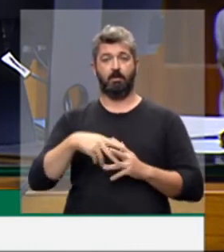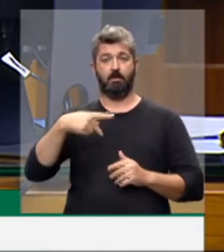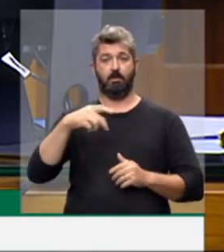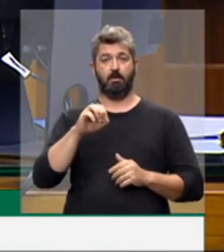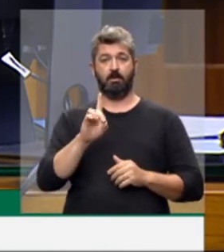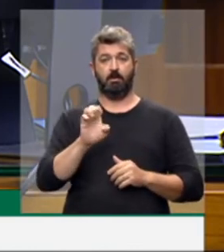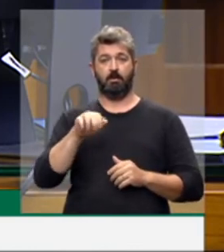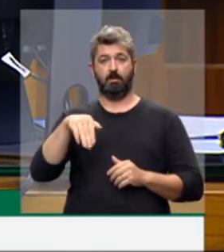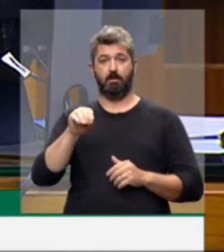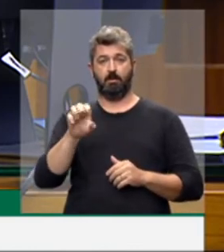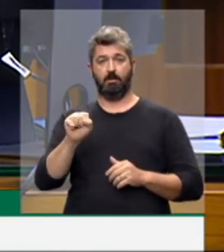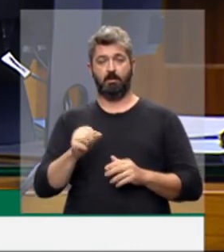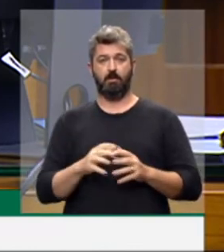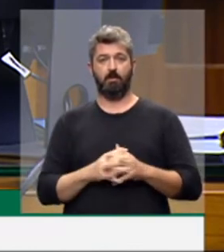TEMOS QUE DELIBERAR SOBRE ELA. -- [PRESIDENTE]: OBRIGADO